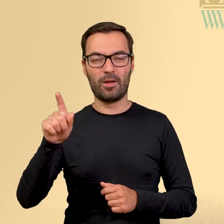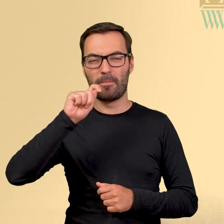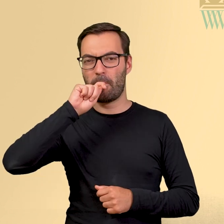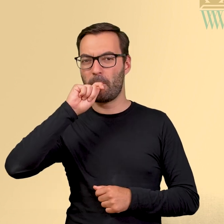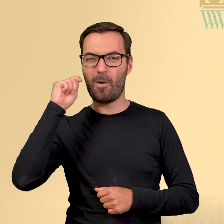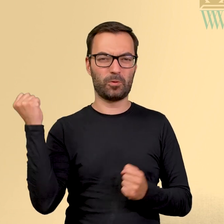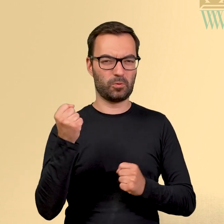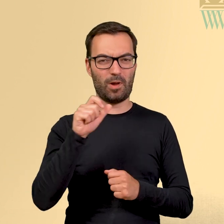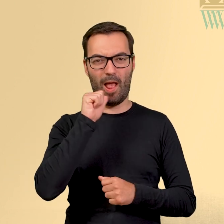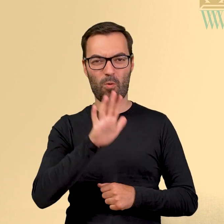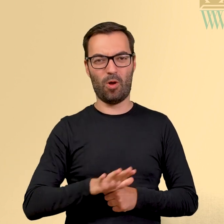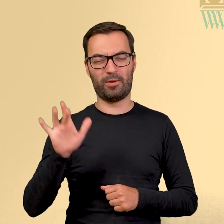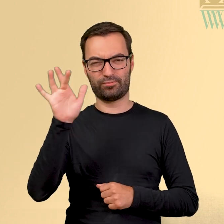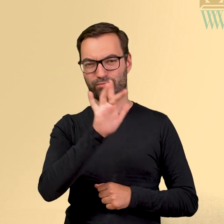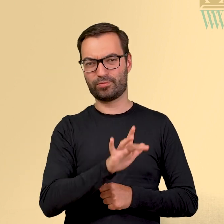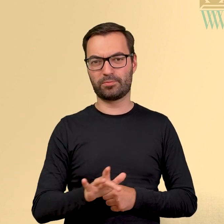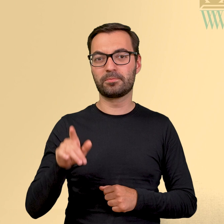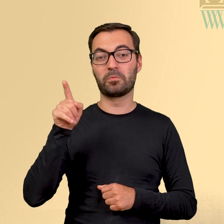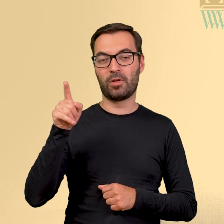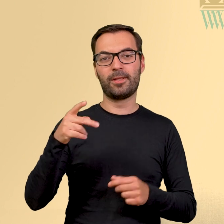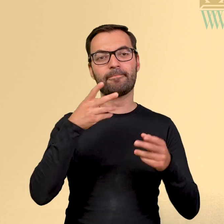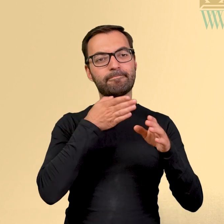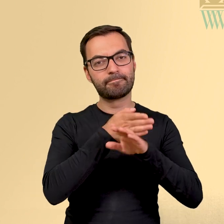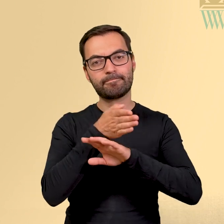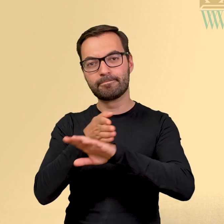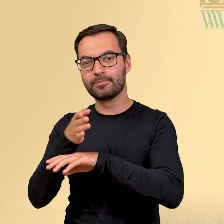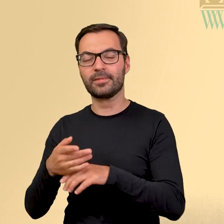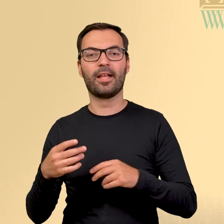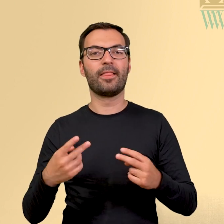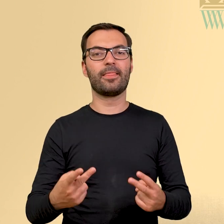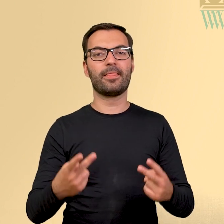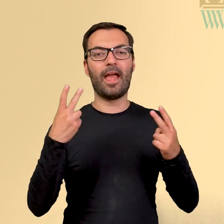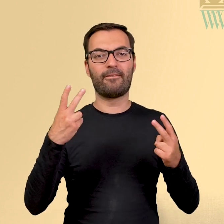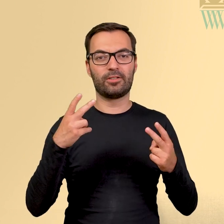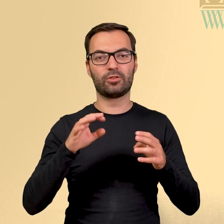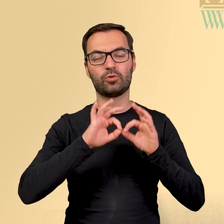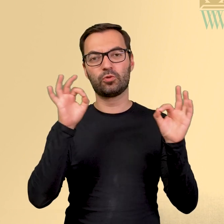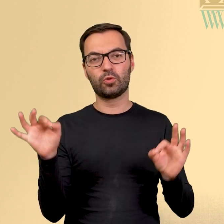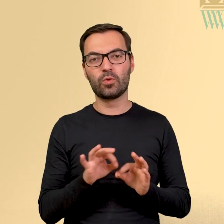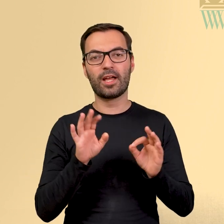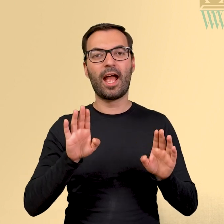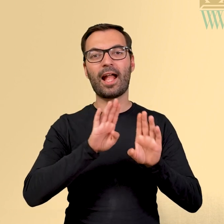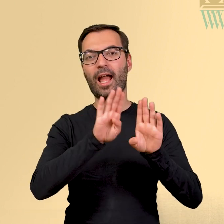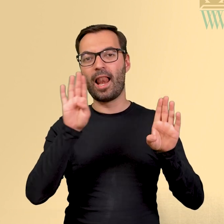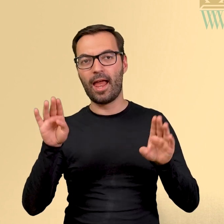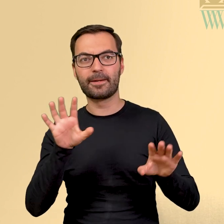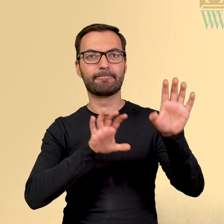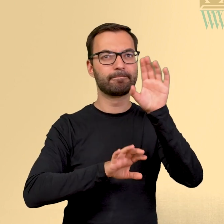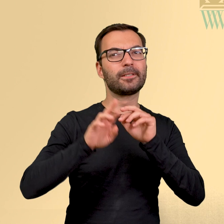W czasie swoich licznych podróży po Europie Potocki odwiedzał najważniejsze galerie sztuki